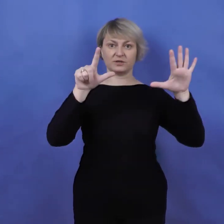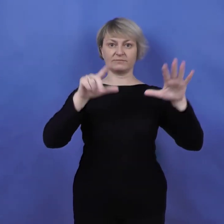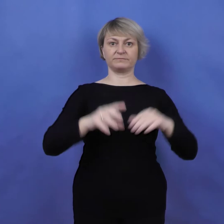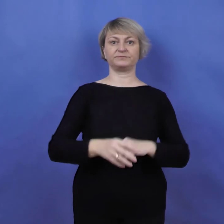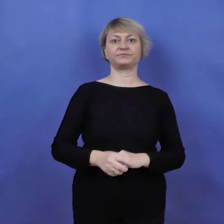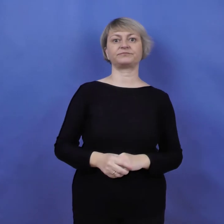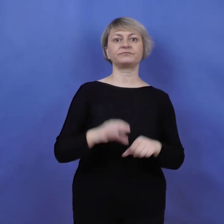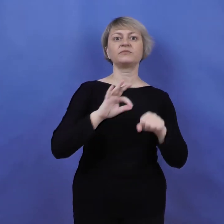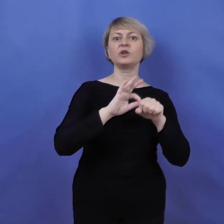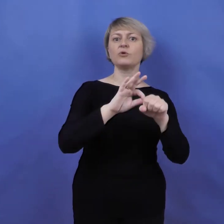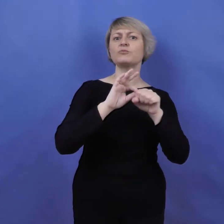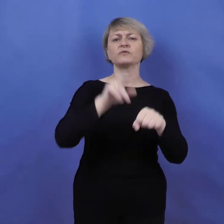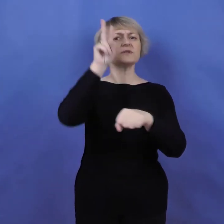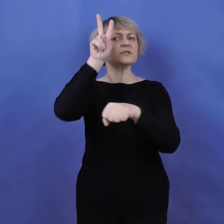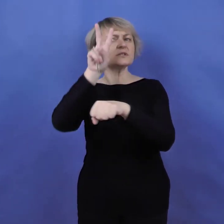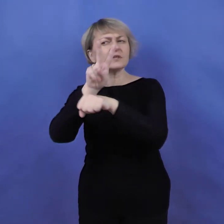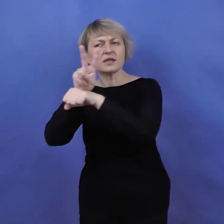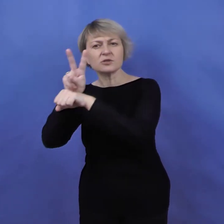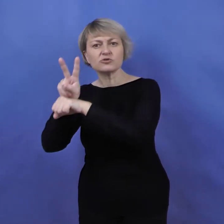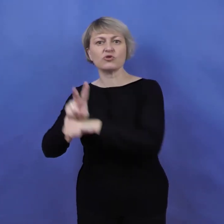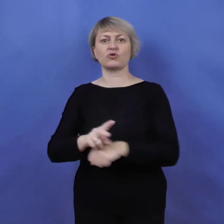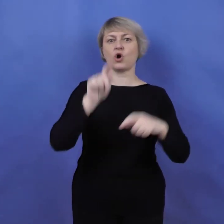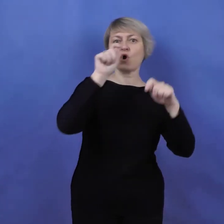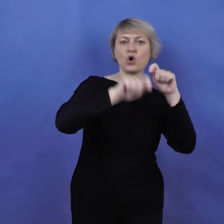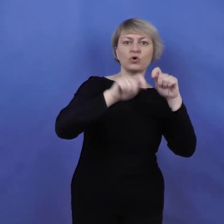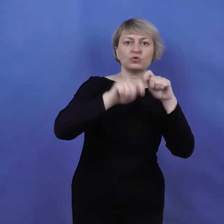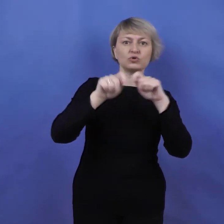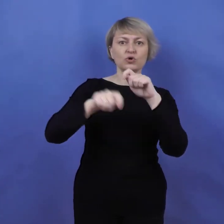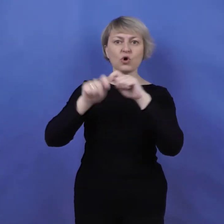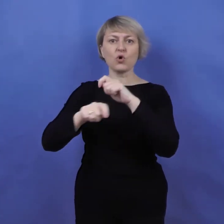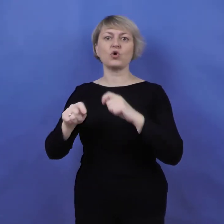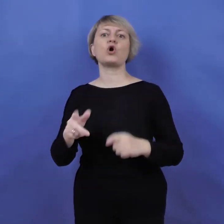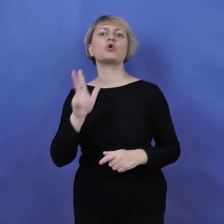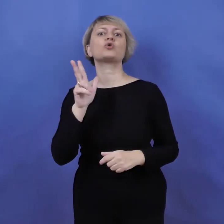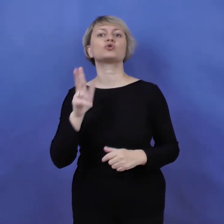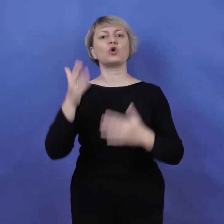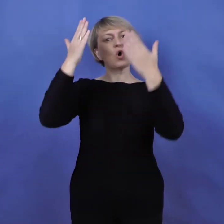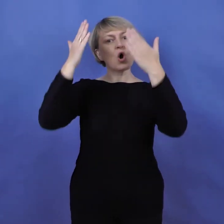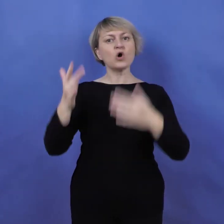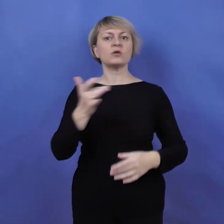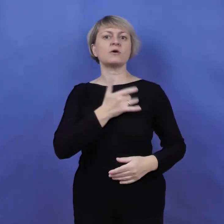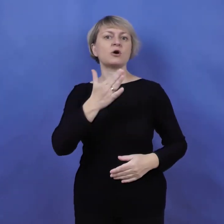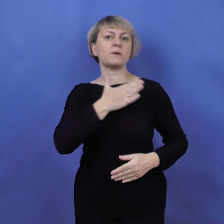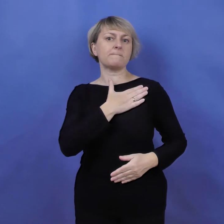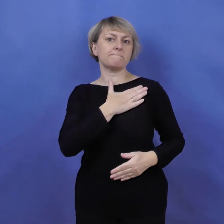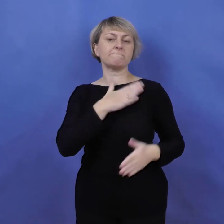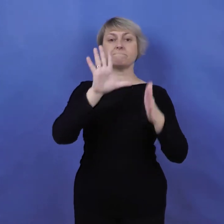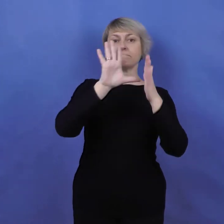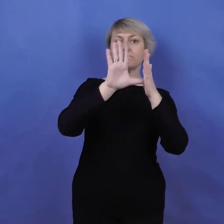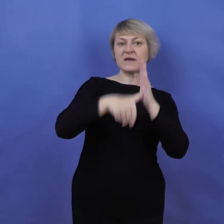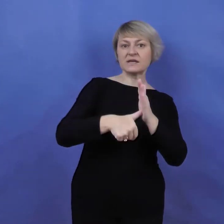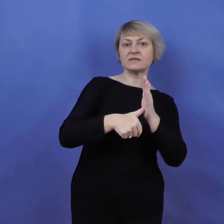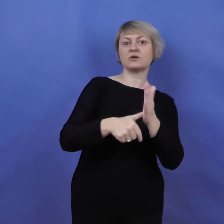prowadzenie nadzoru i kontrola komendantów (miejskiego i powiatowych)